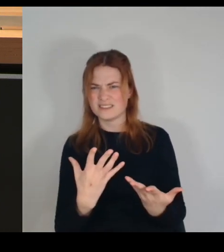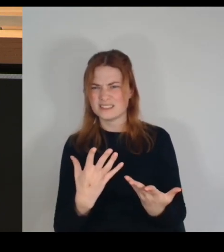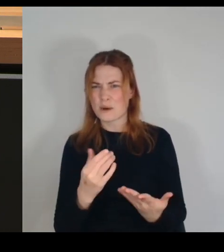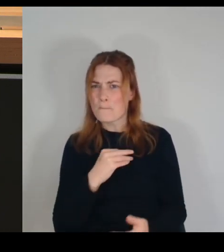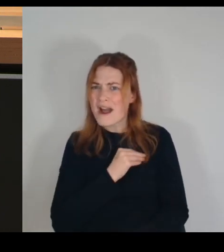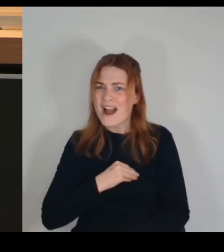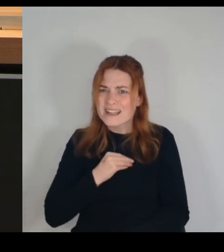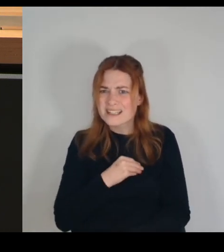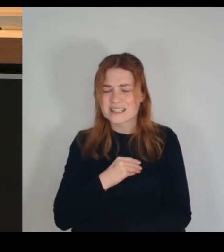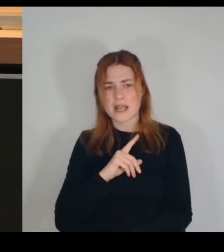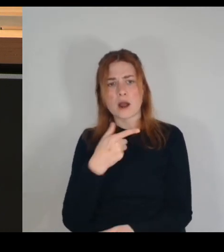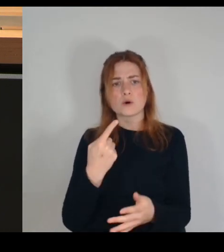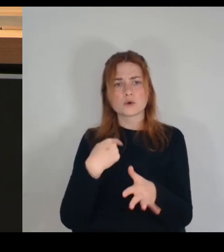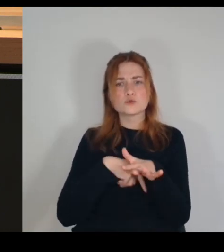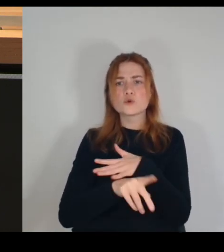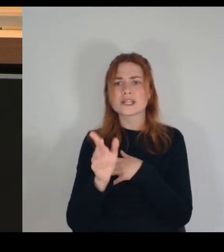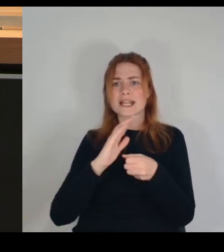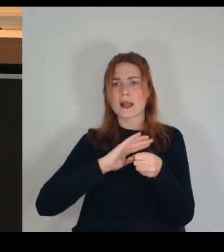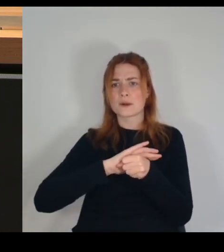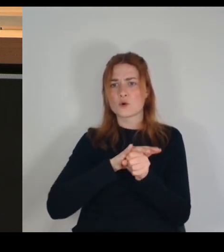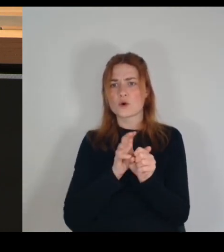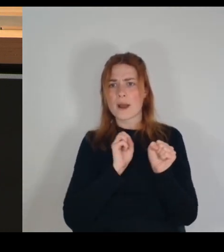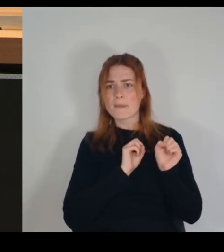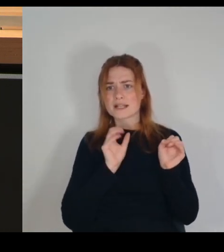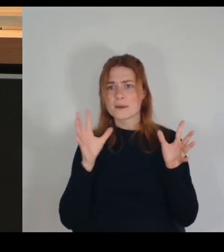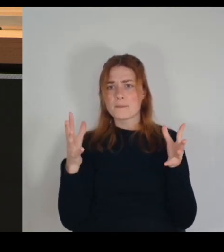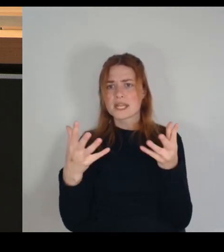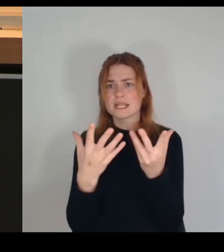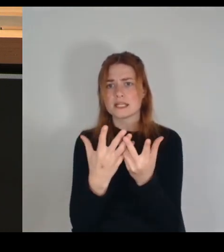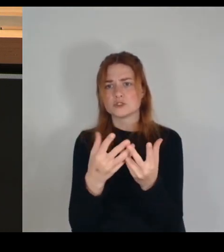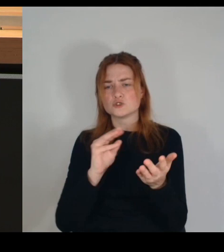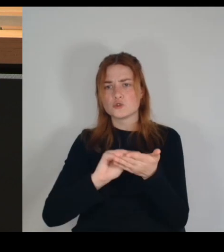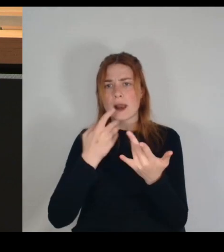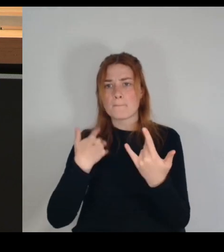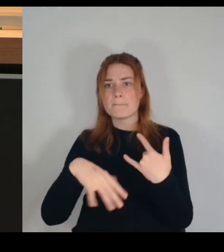bedarf, um zu erkennen, dass saubere Schulen essenziell sind. Also wirklich unglaublich.